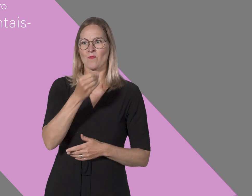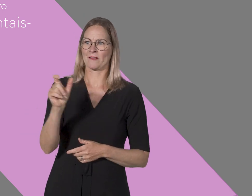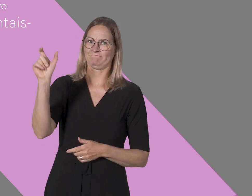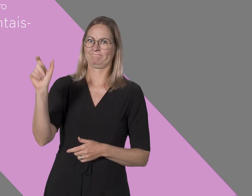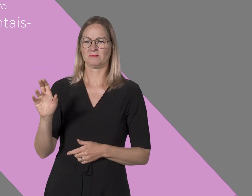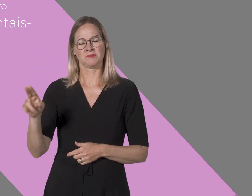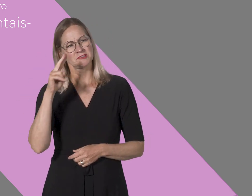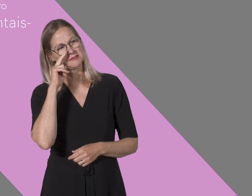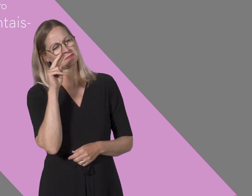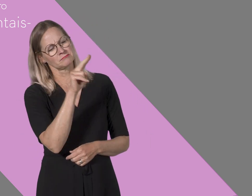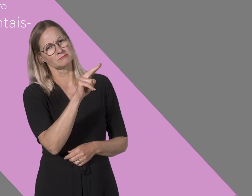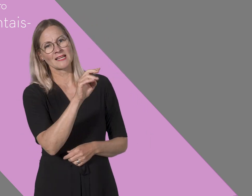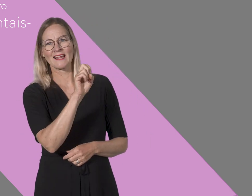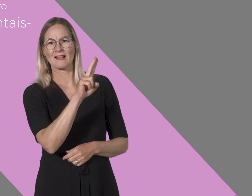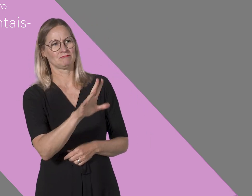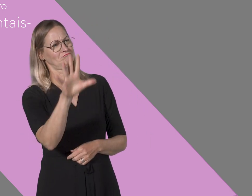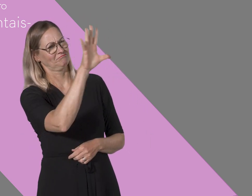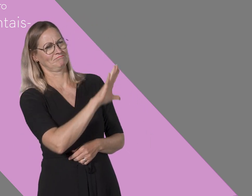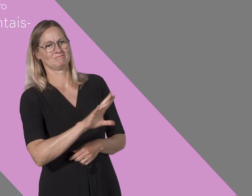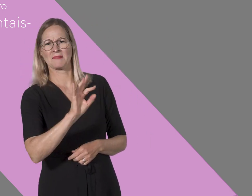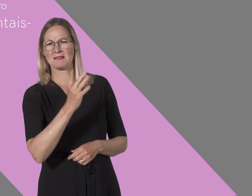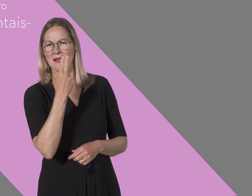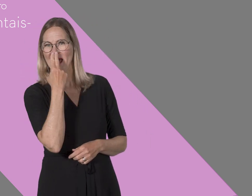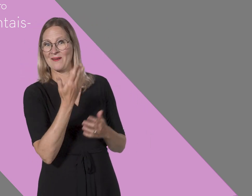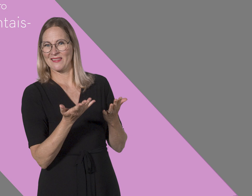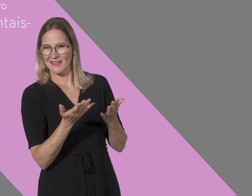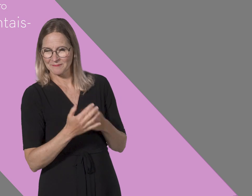viittomakielisen nuoren näkökulmasta.